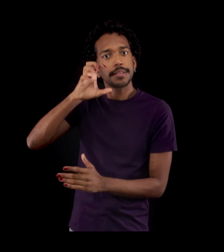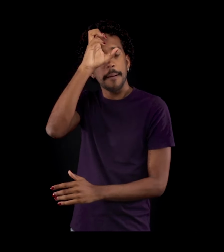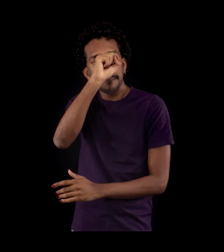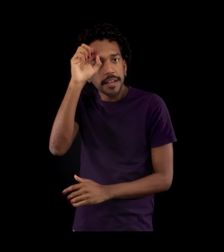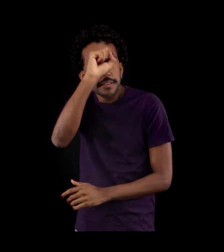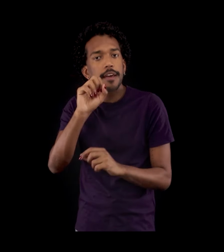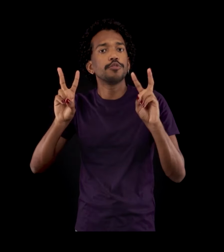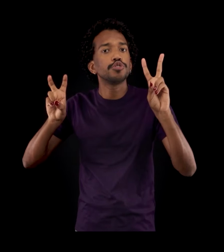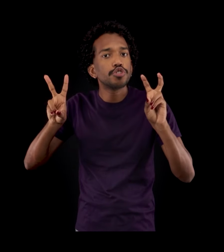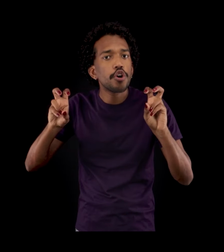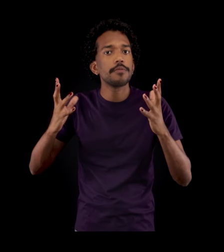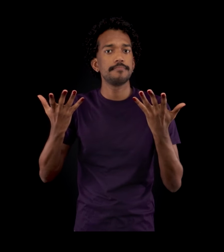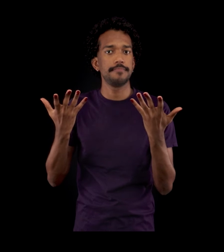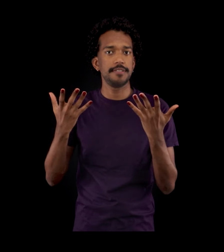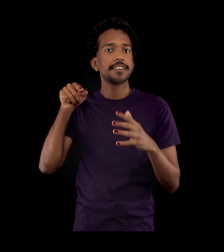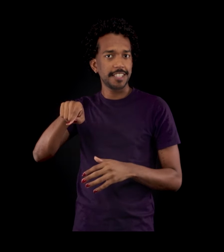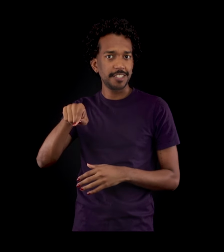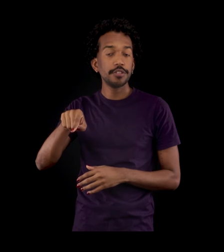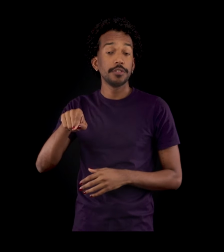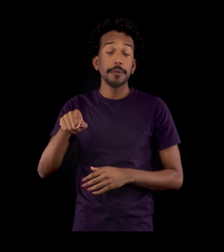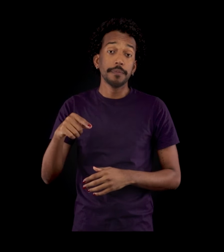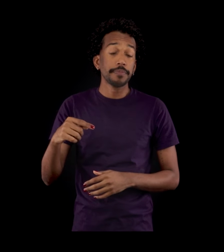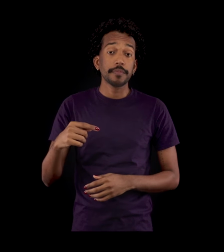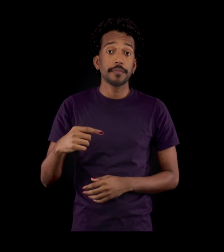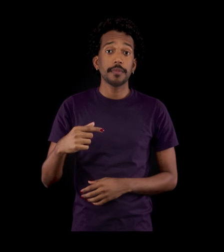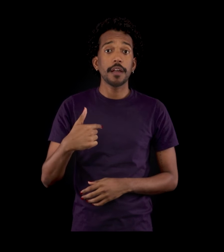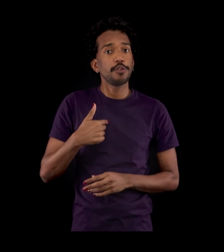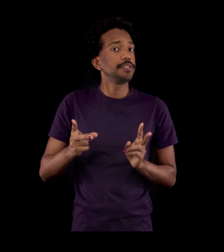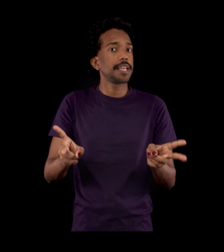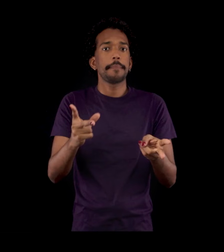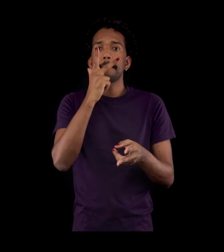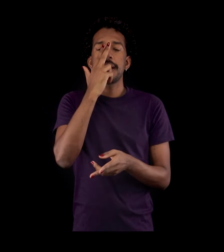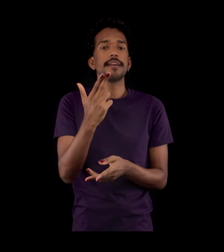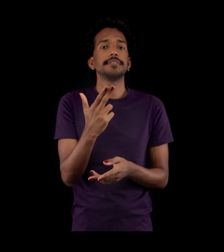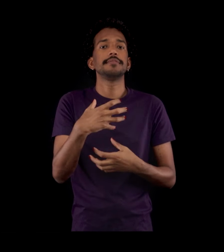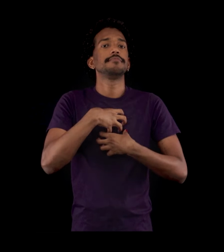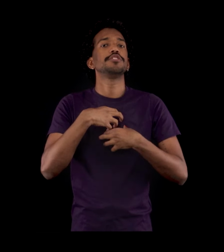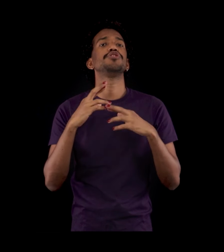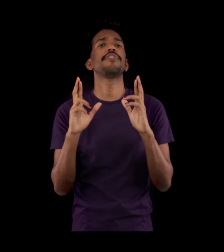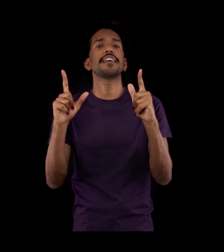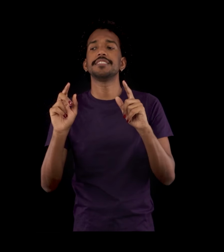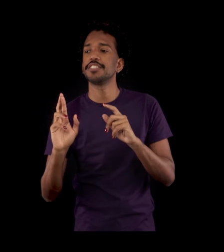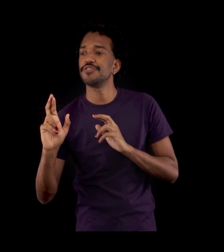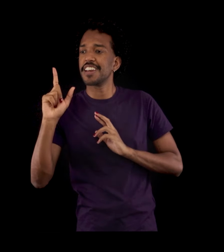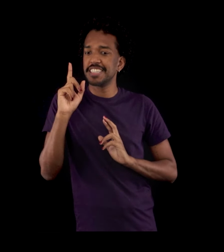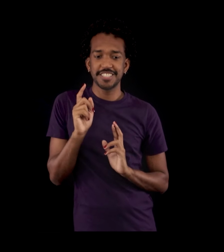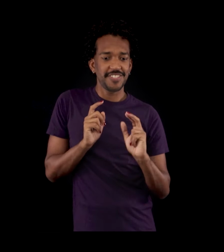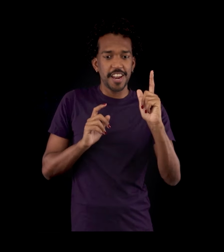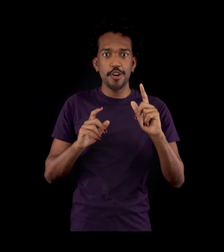que tinha aprendido essa questão. Sempre estou um pouco diferenciada nos conflitos.